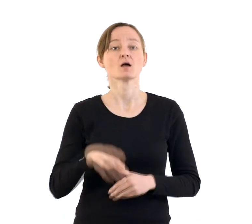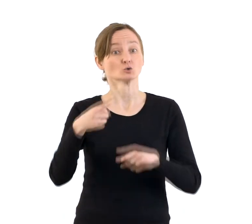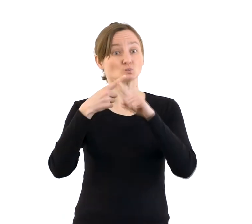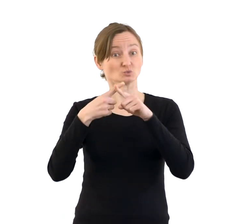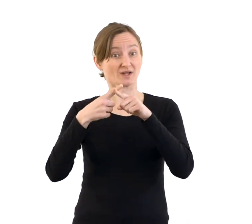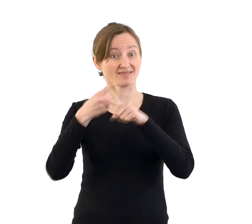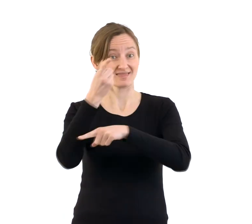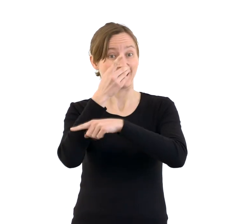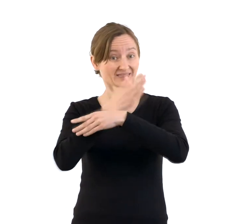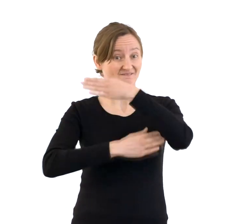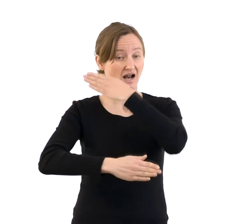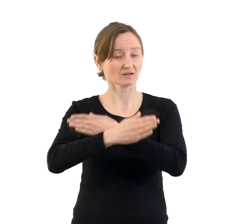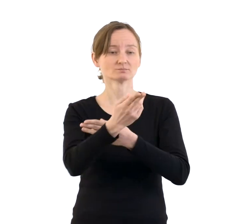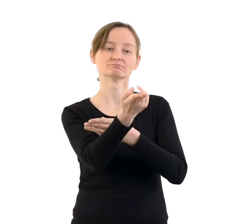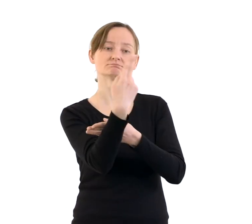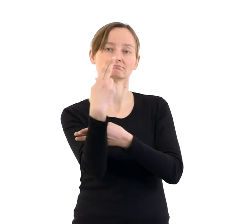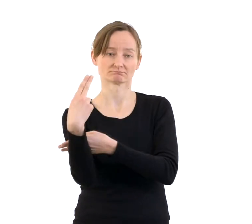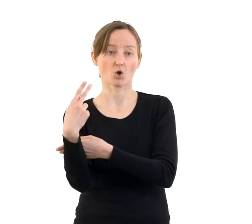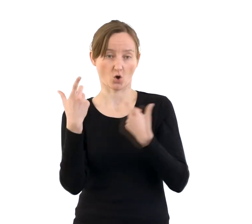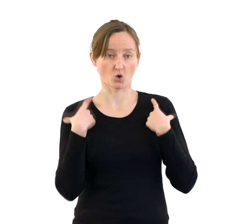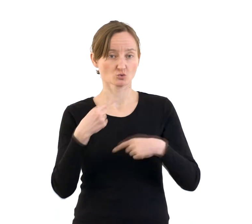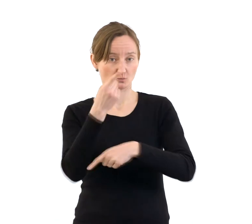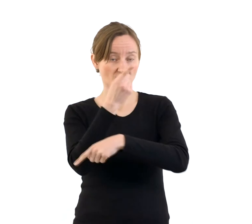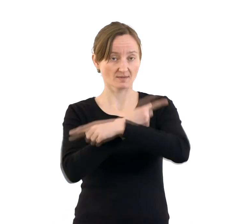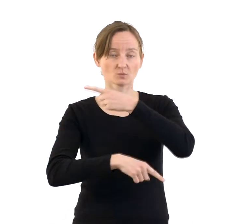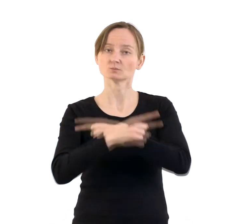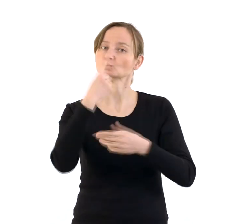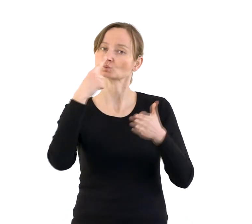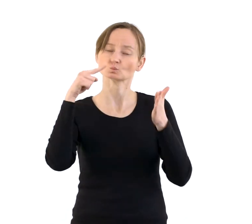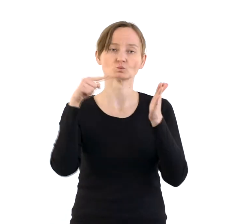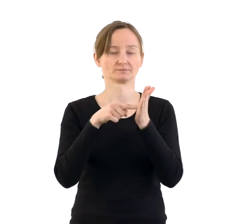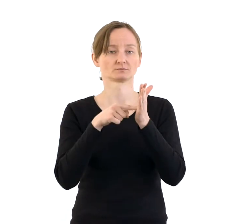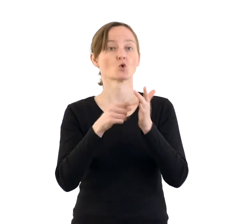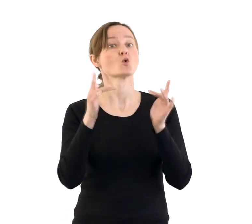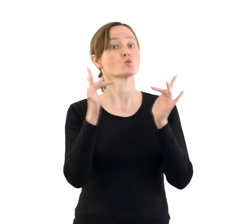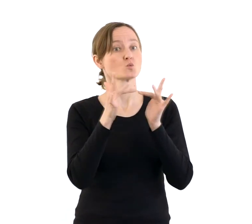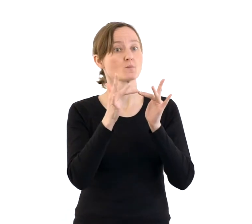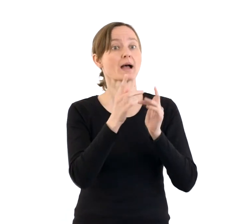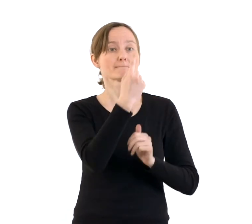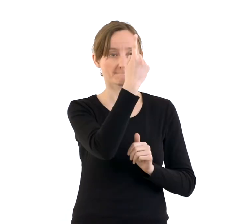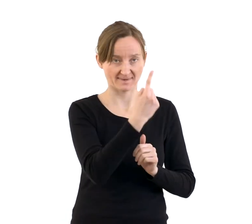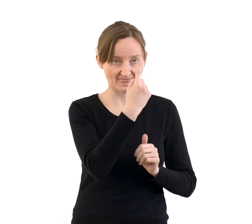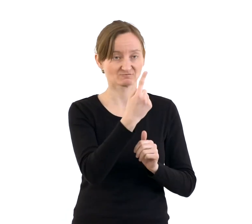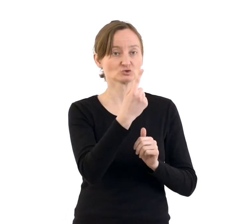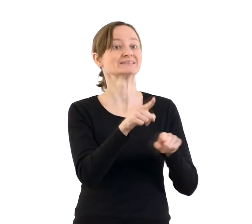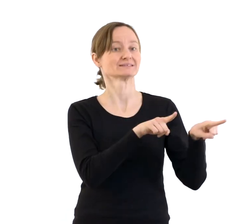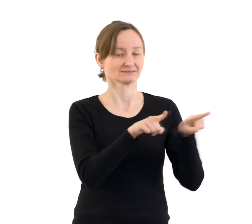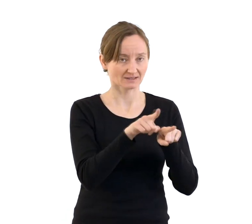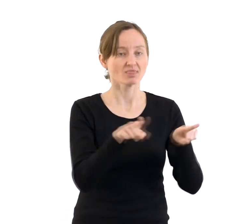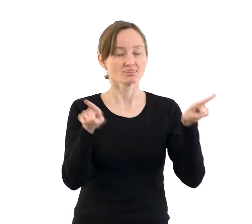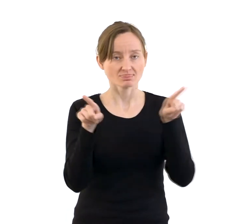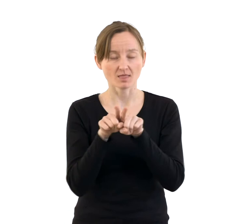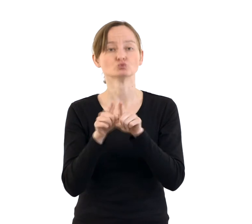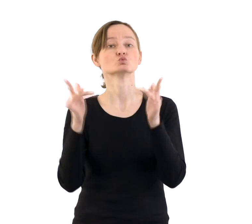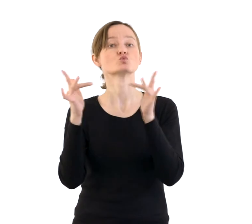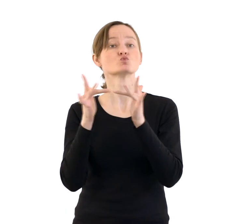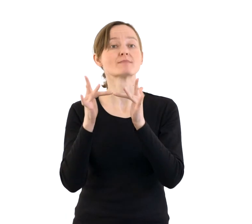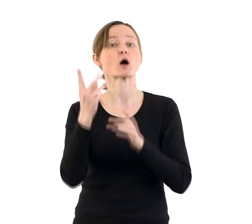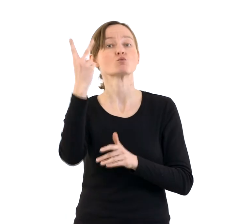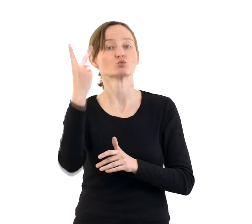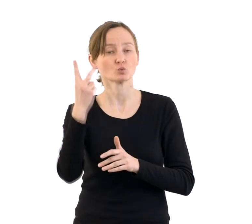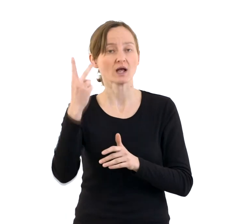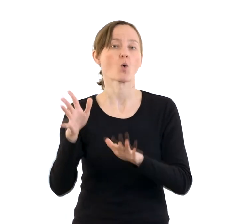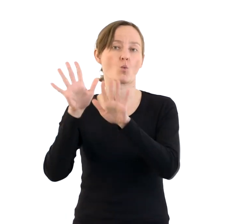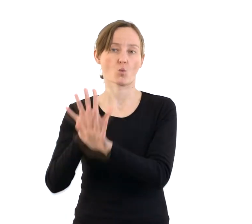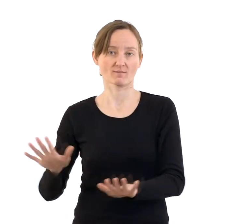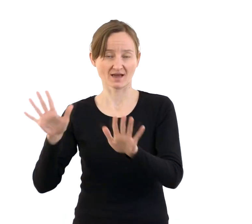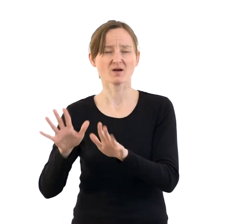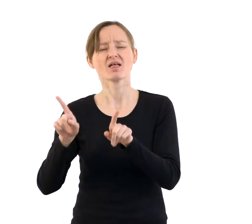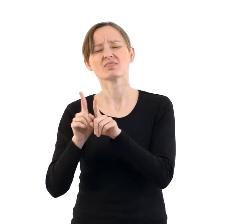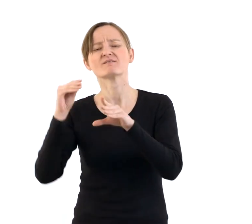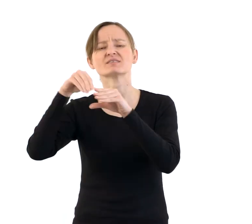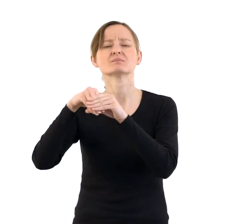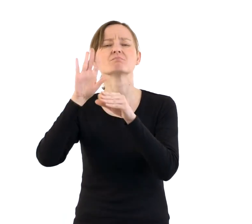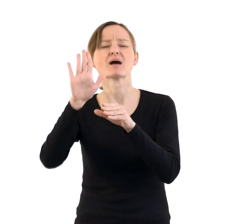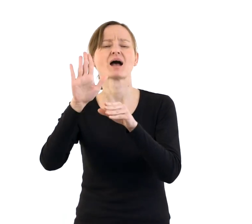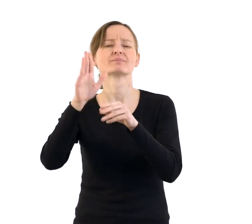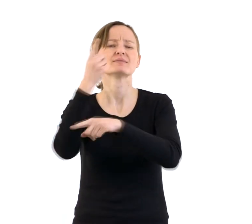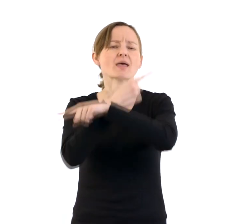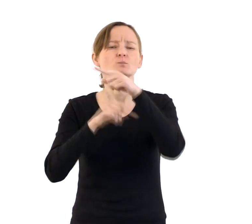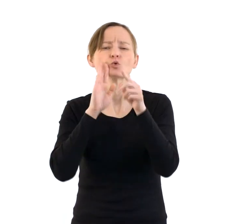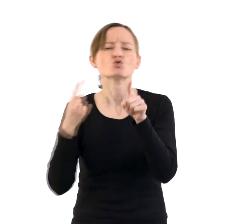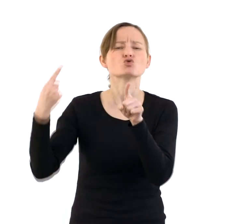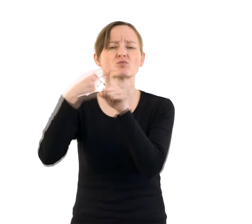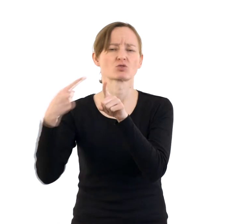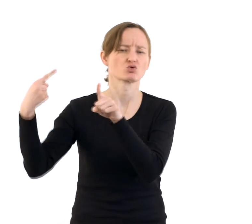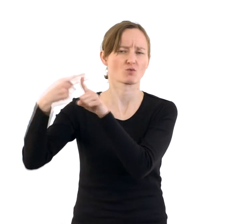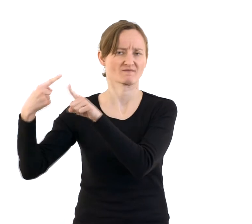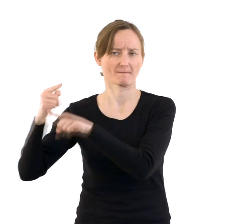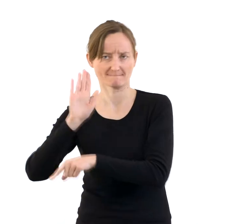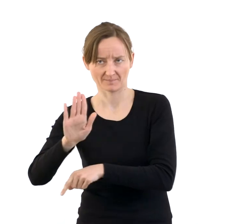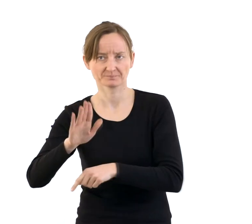Spółdzielnie inwalidów zatrudniają osoby niepełnosprawne w stopniu znacznym i umiarkowanym ze schorzeniami specjalnymi.